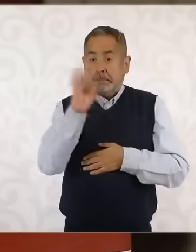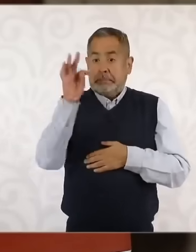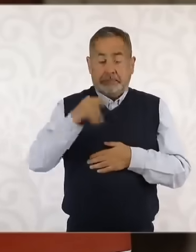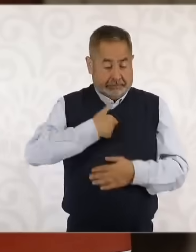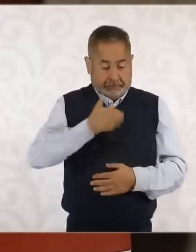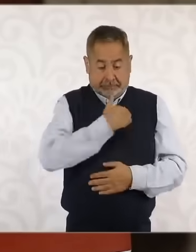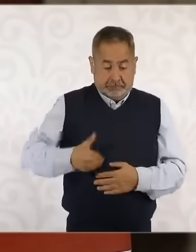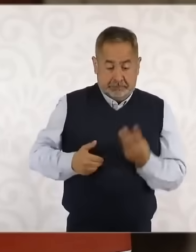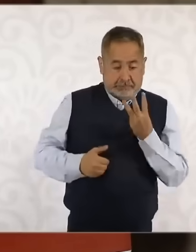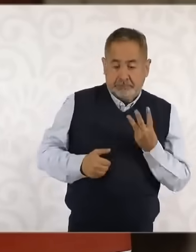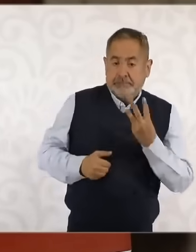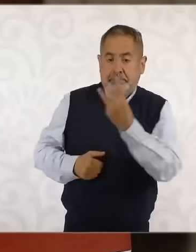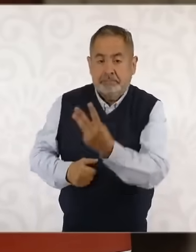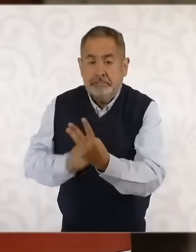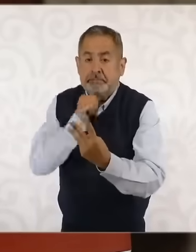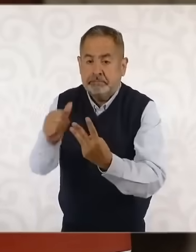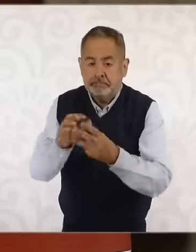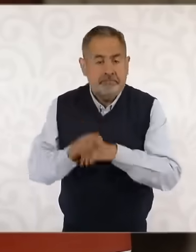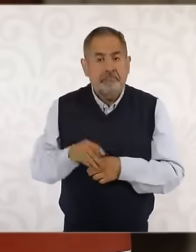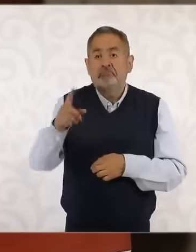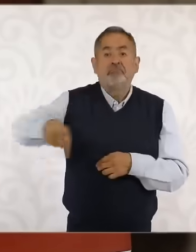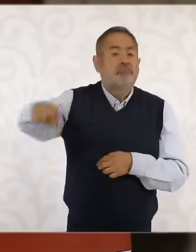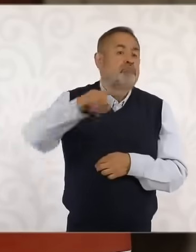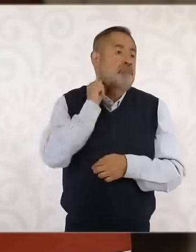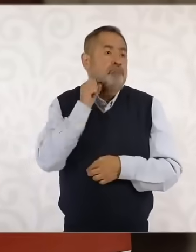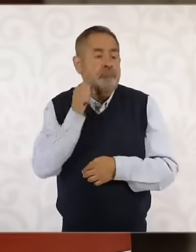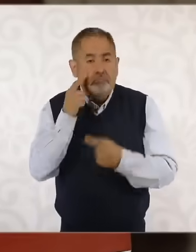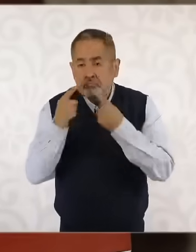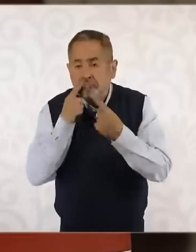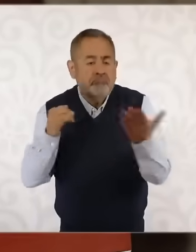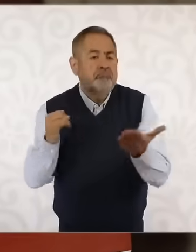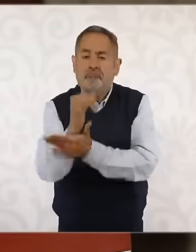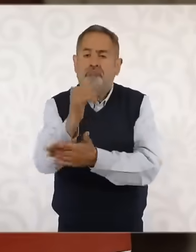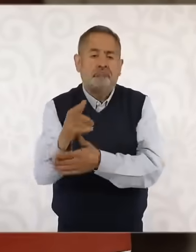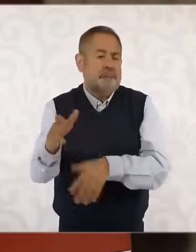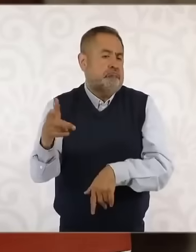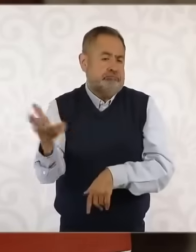refiere la fracción anterior, el Senado tendrá 10 días para designar al fiscal general de entre los